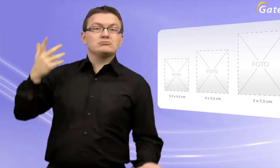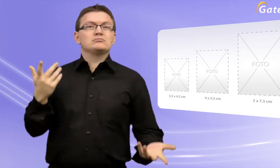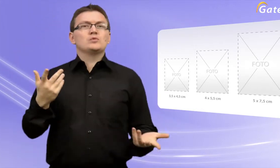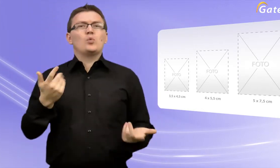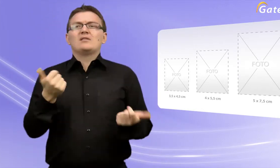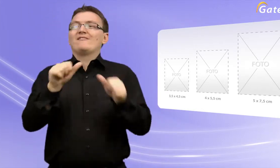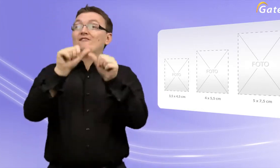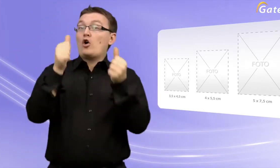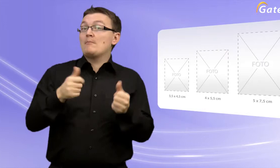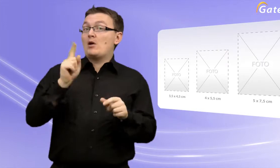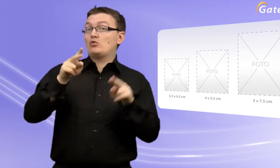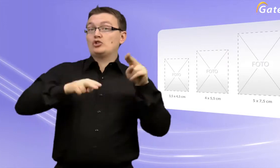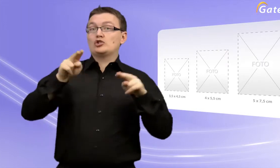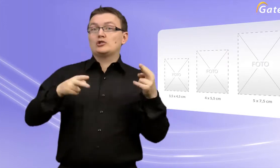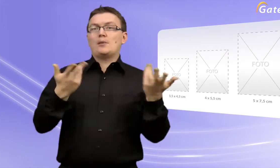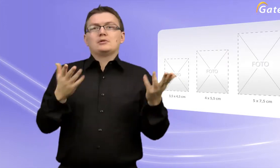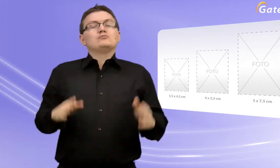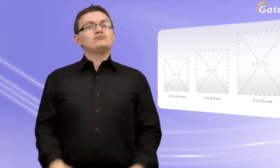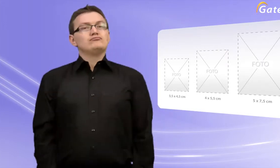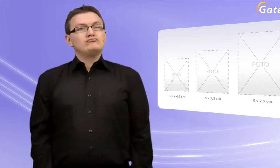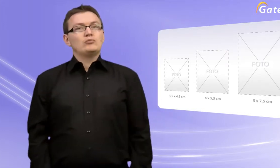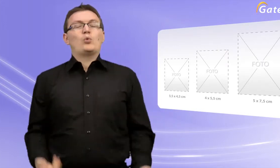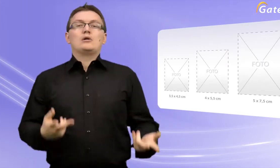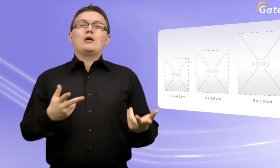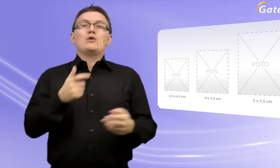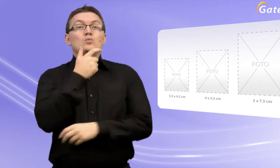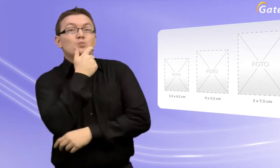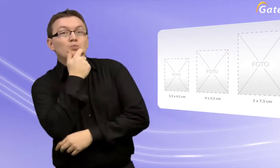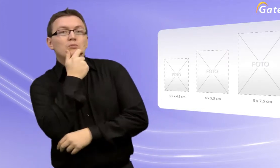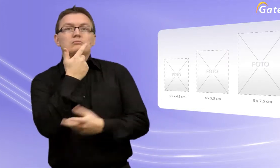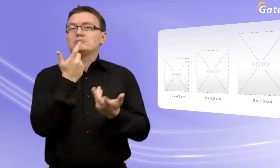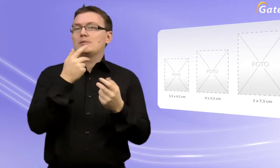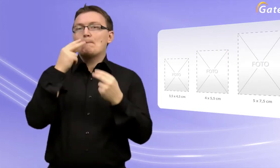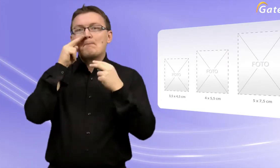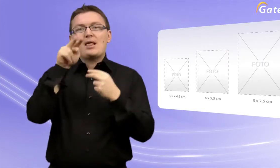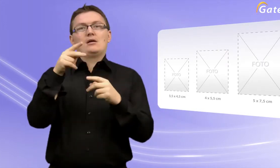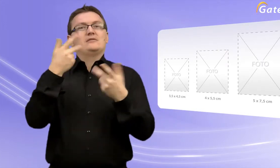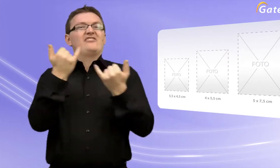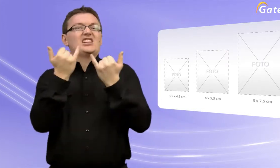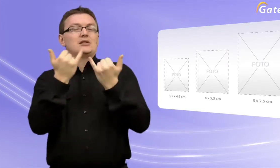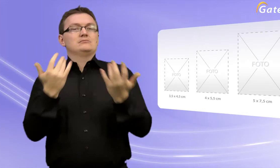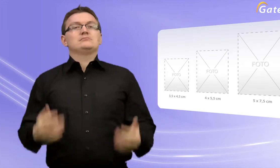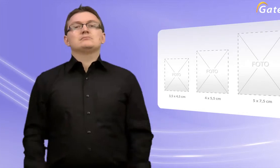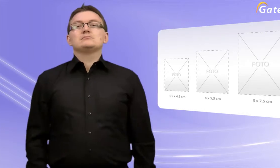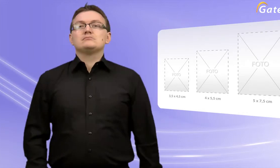Auch gibt es unterschiedliche Formen der Haltung und der Blickrichtung möglich.